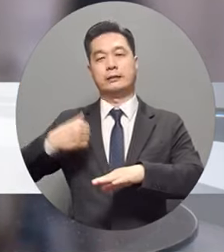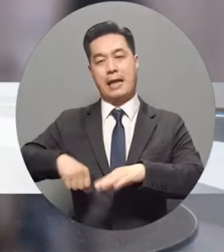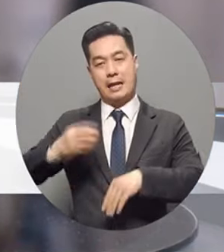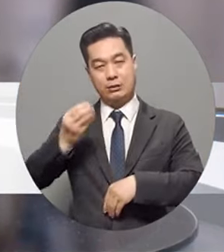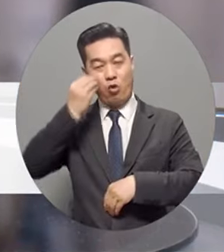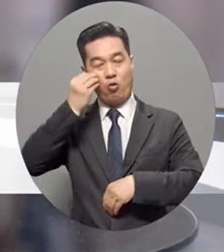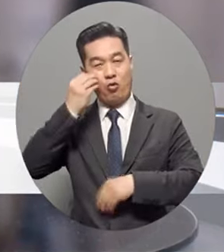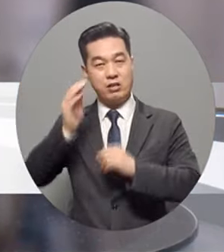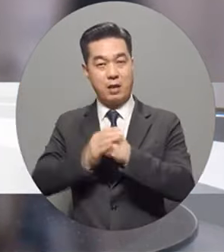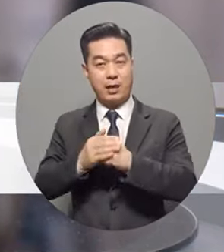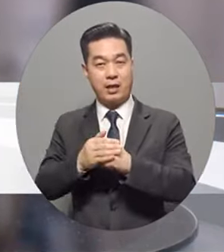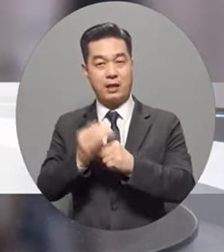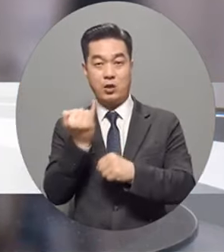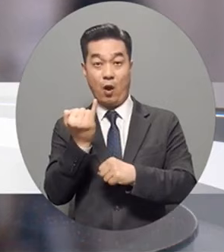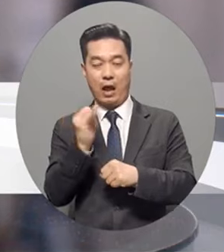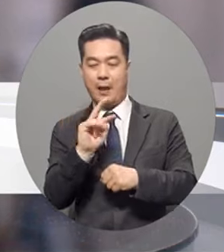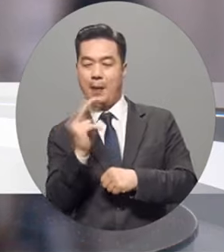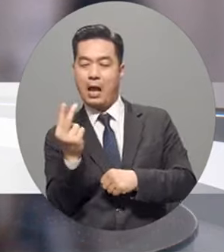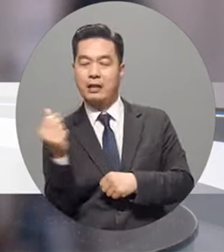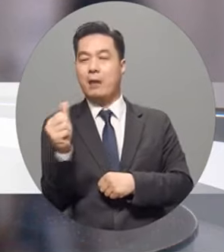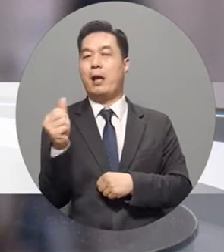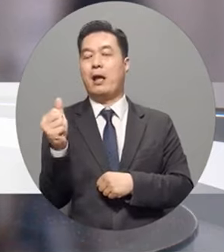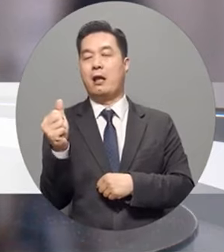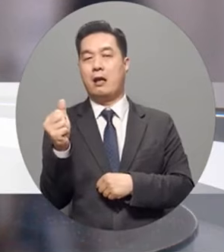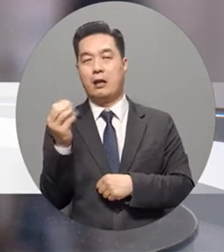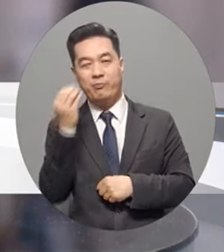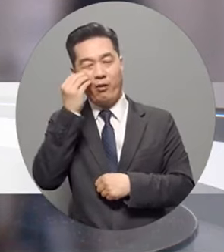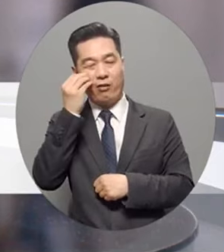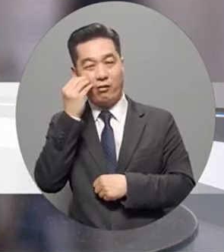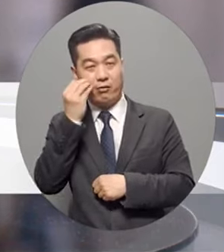(앵커) 재벌 3세 행세를 하고 성별까지 바꿔 속여가며 수십 억 원대의 사기 행각을